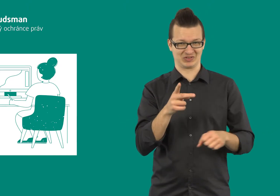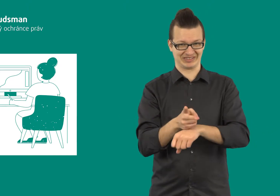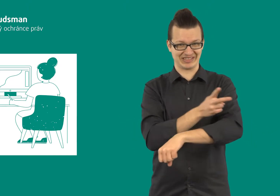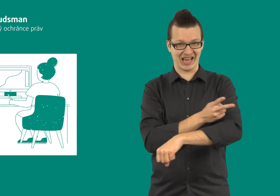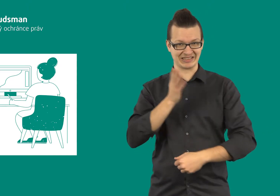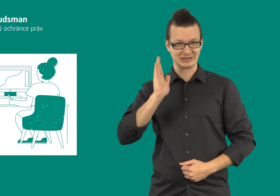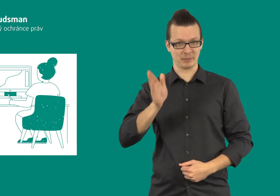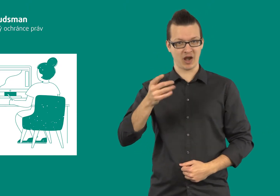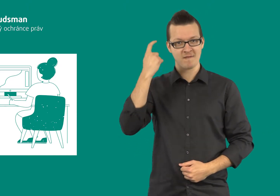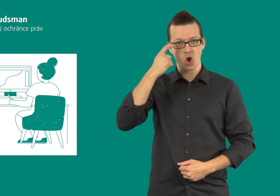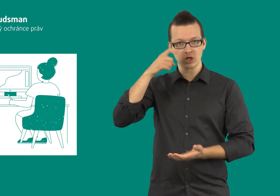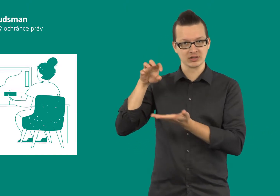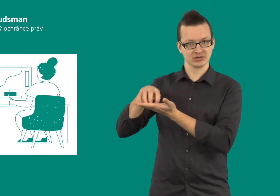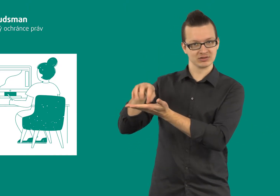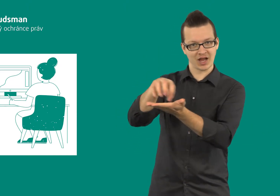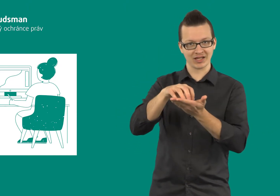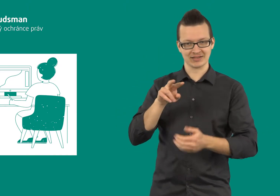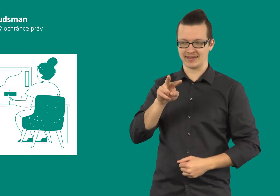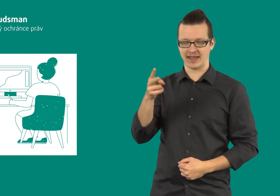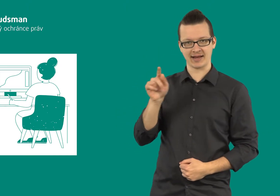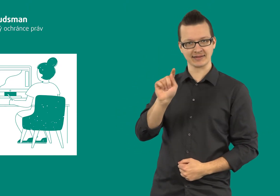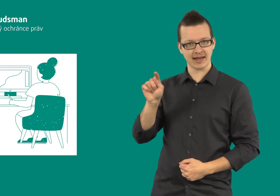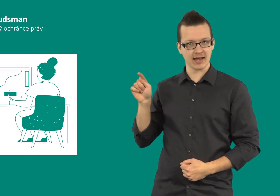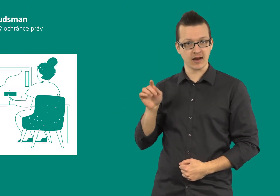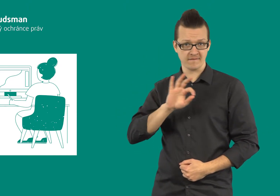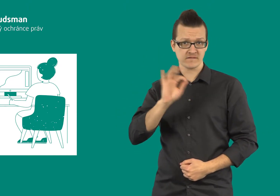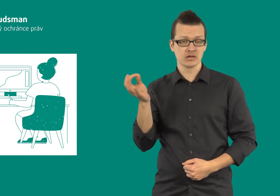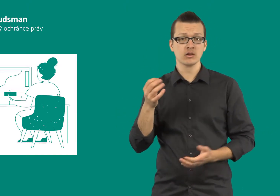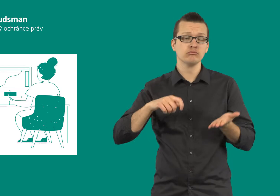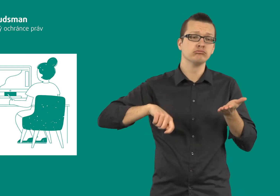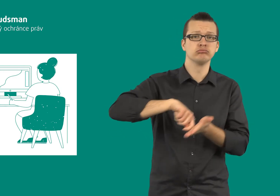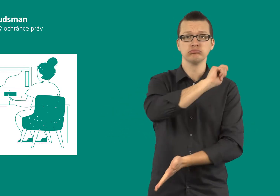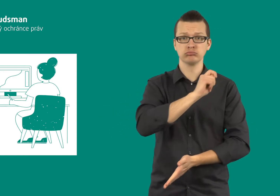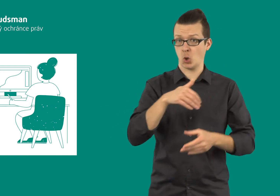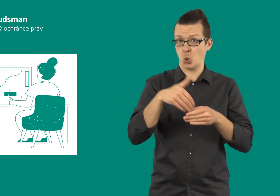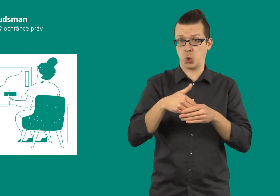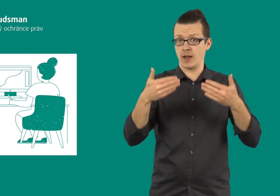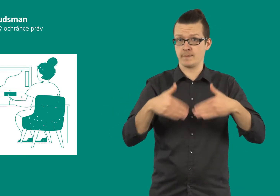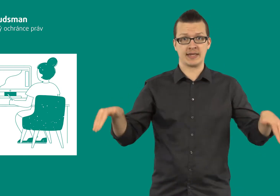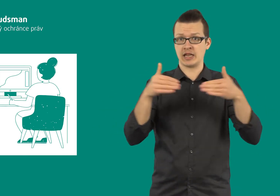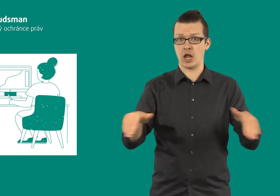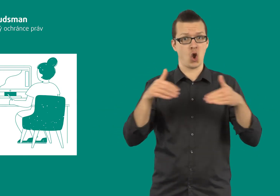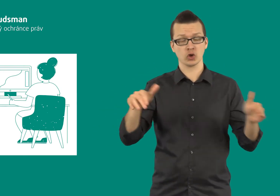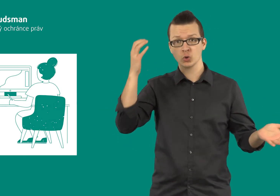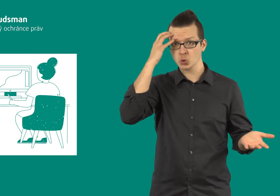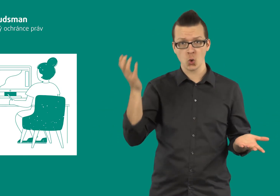U některých organizací státní správy výše odvodů dosahuje řadu milionů korun.